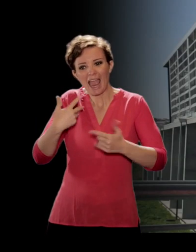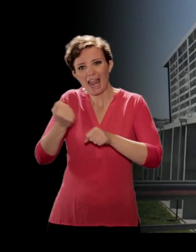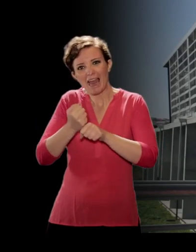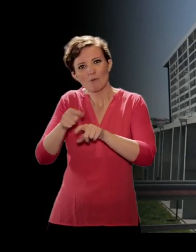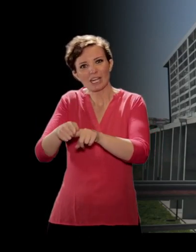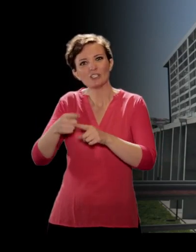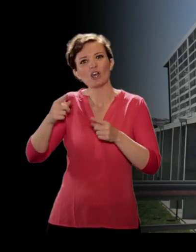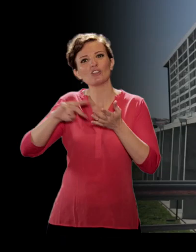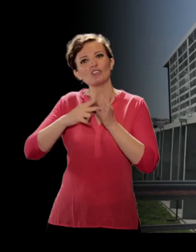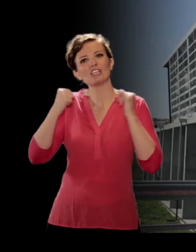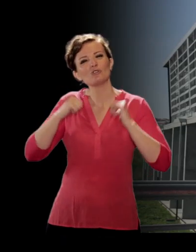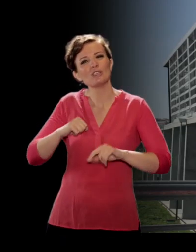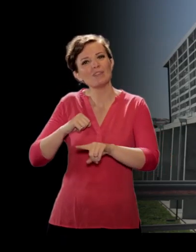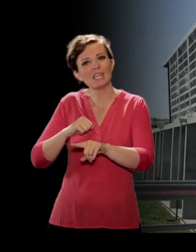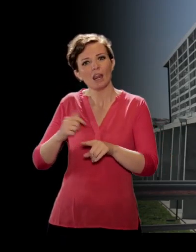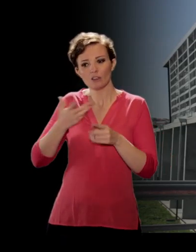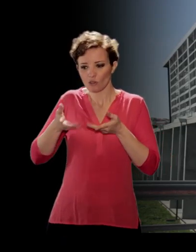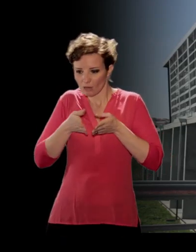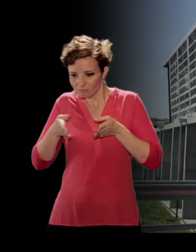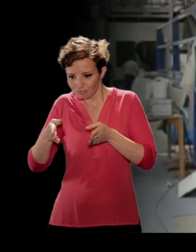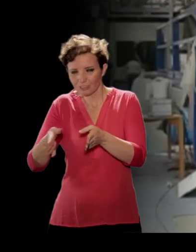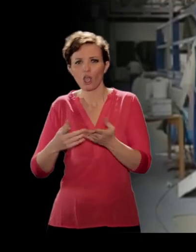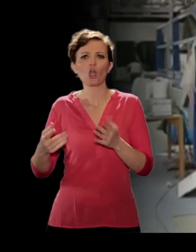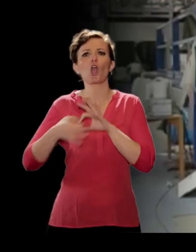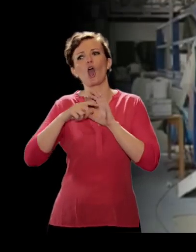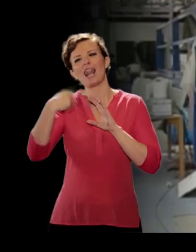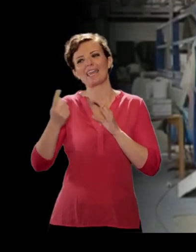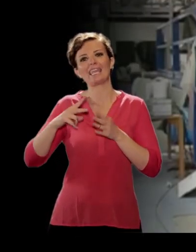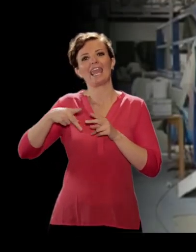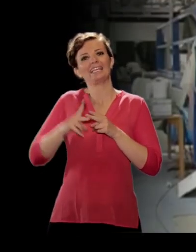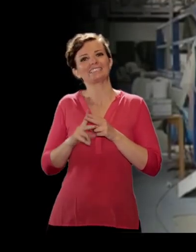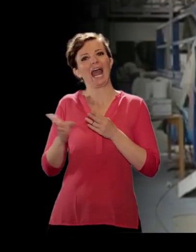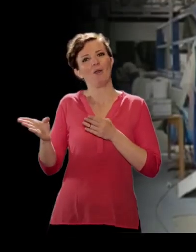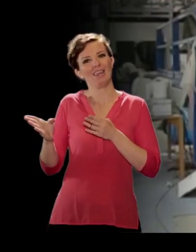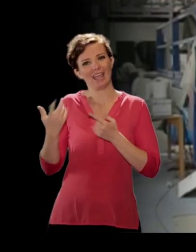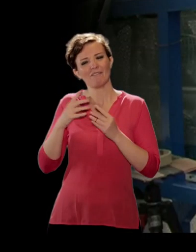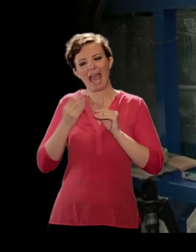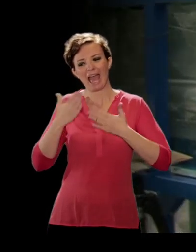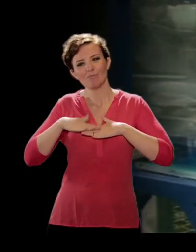nel laboratorio di ingegneria civile dove abbiamo delle canalette. I nostri colleghi di idraulica fanno degli esperimenti